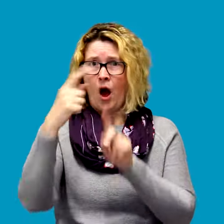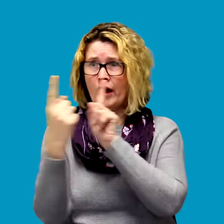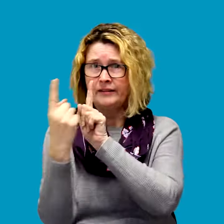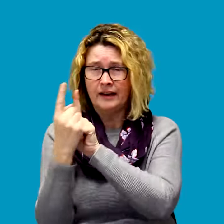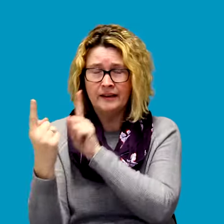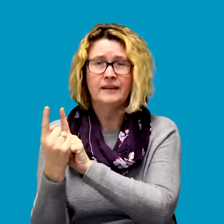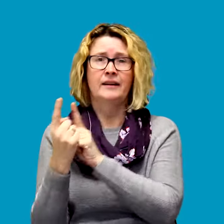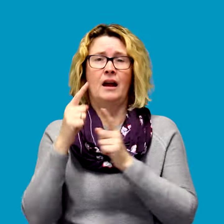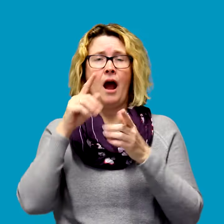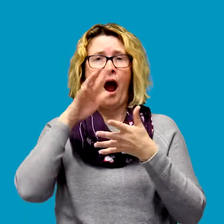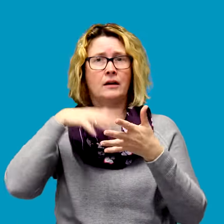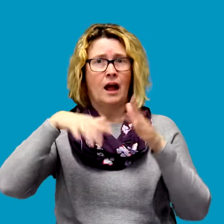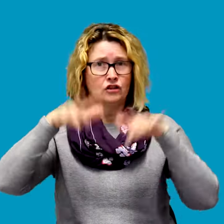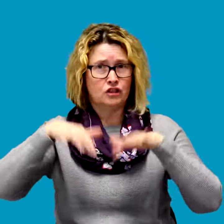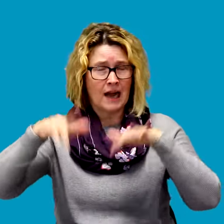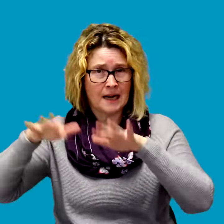Weil wir mit Leuten gesprochen und Artikel geschrieben haben.